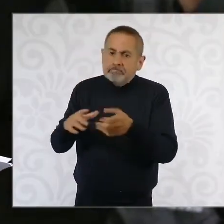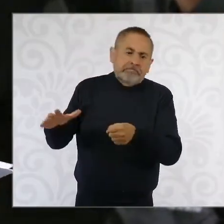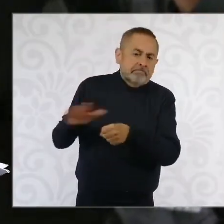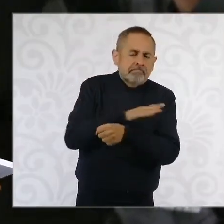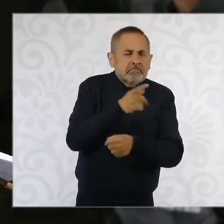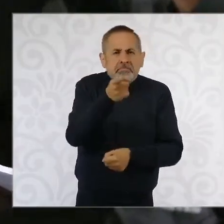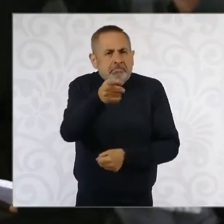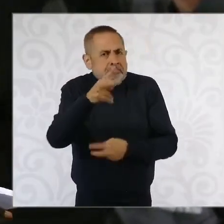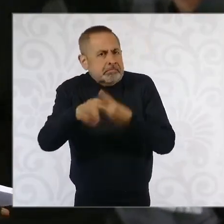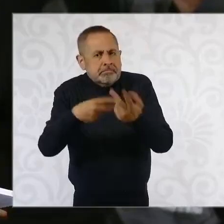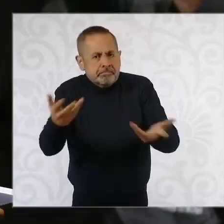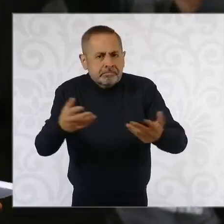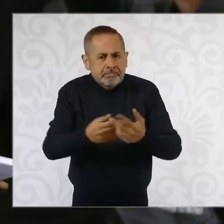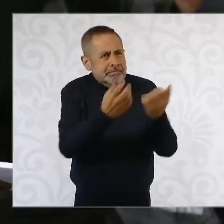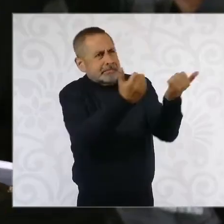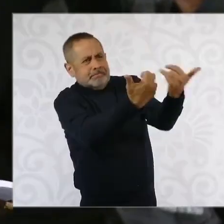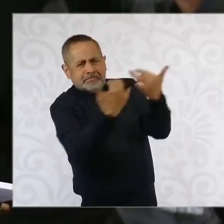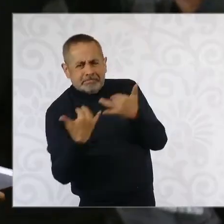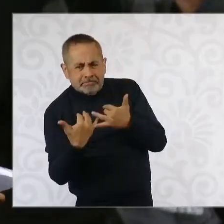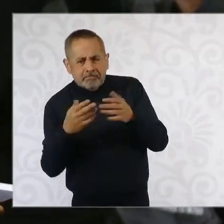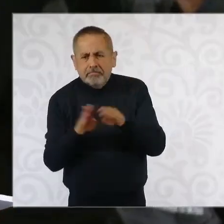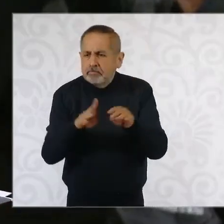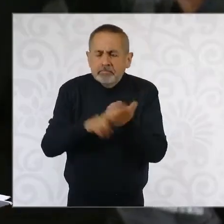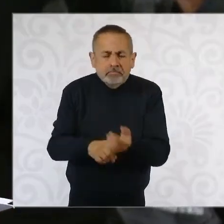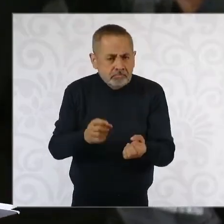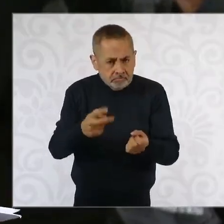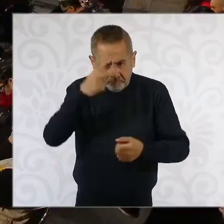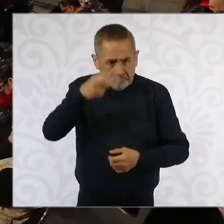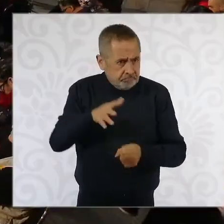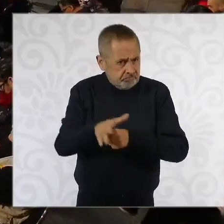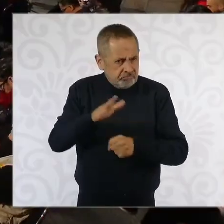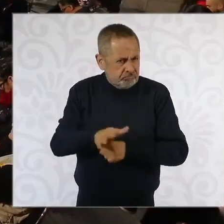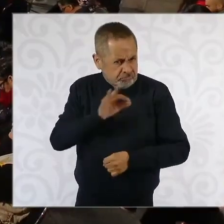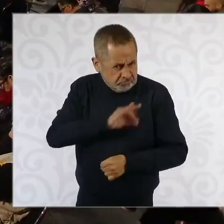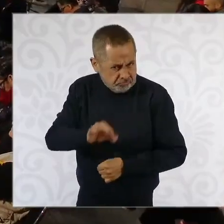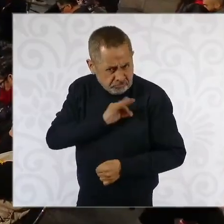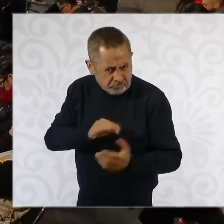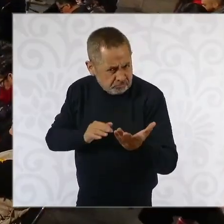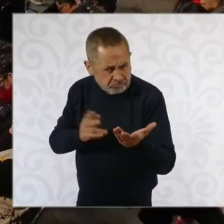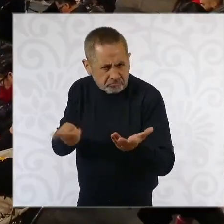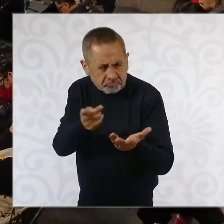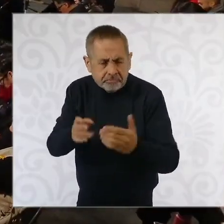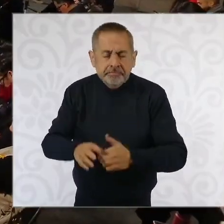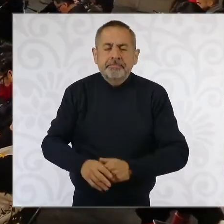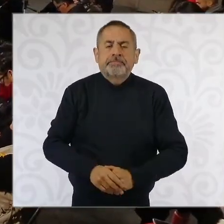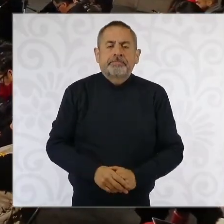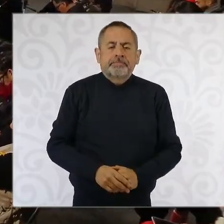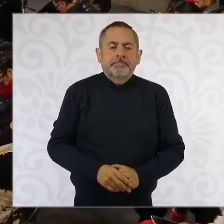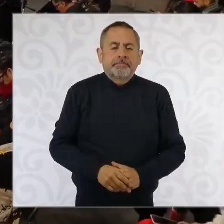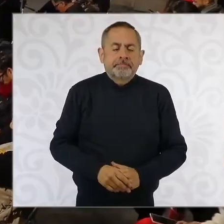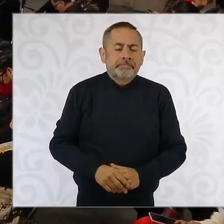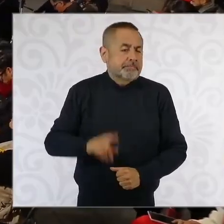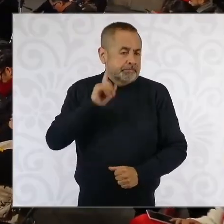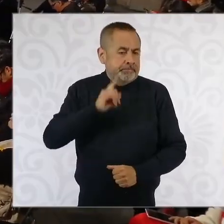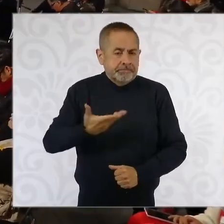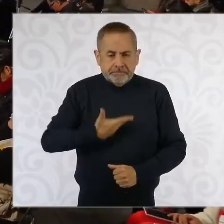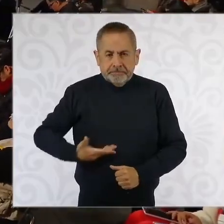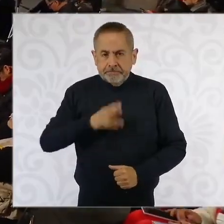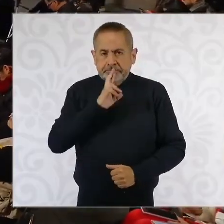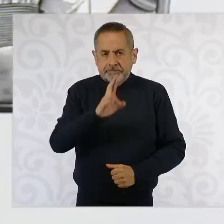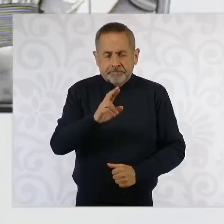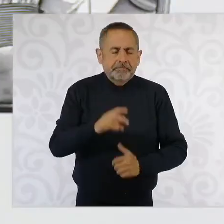todo la infraestructura Si la tienen contemplada también nuestra posición es que eh primero que los